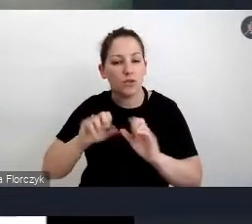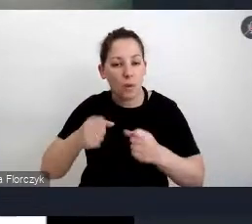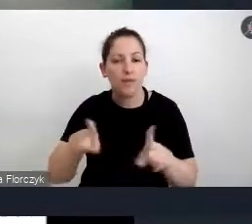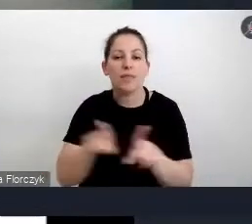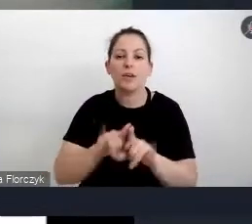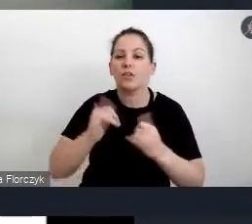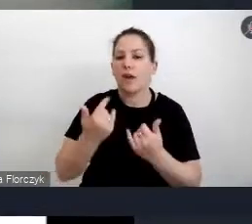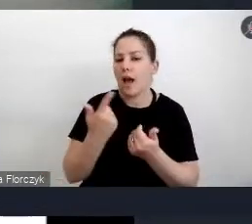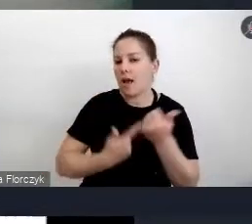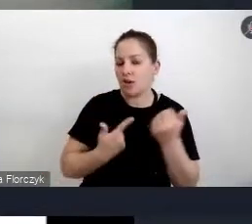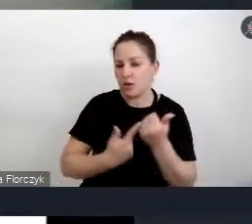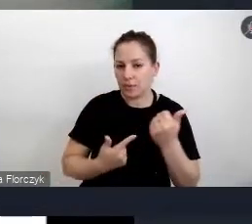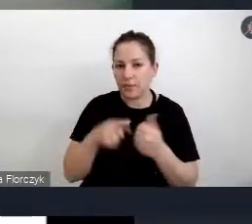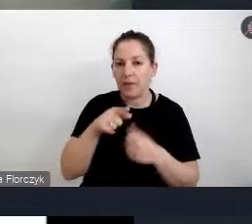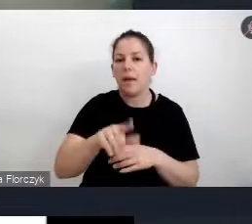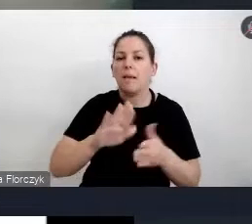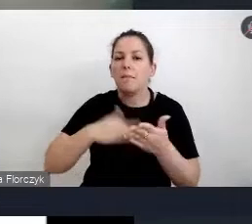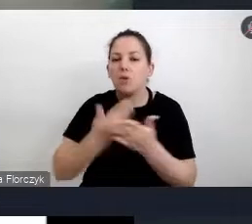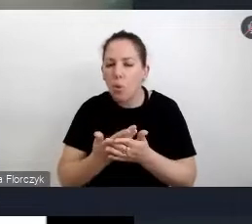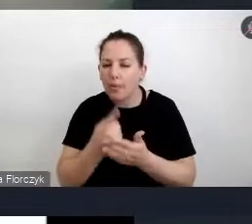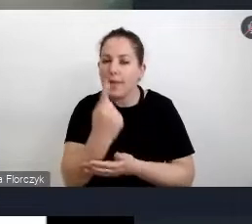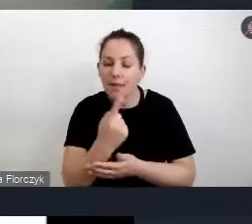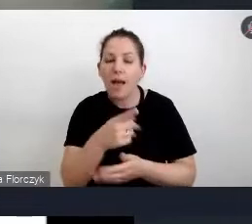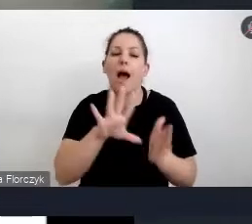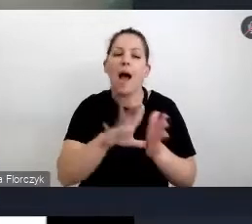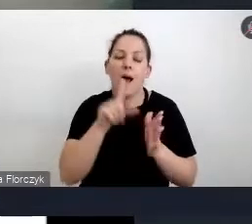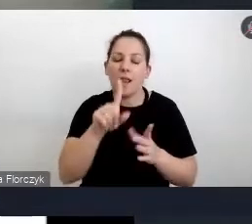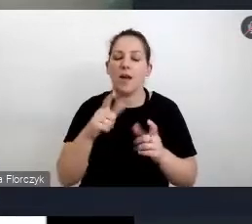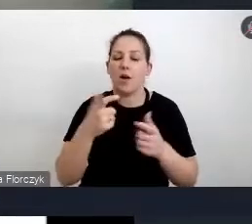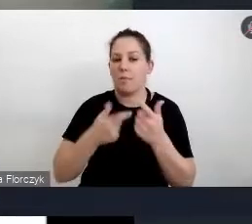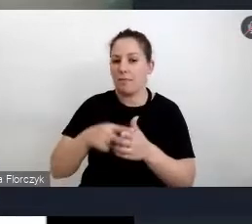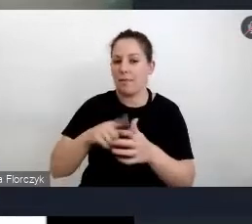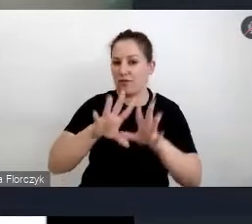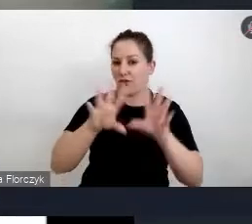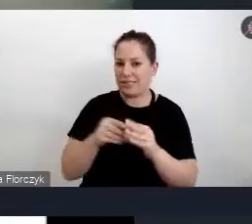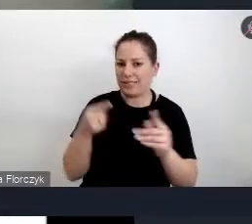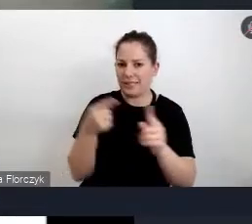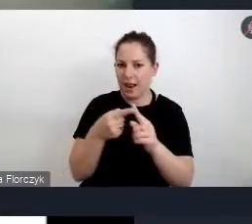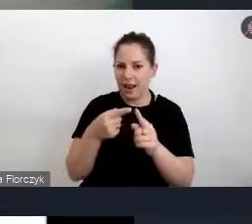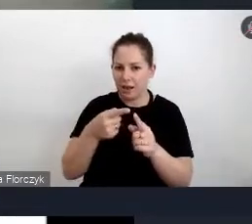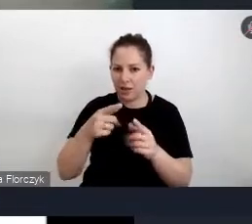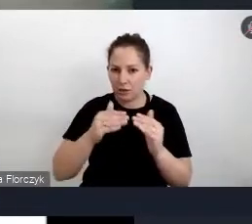To tylko jeden z przykładów, ale robimy to w odniesieniu do wszystkich Celów Zrównoważonego Rozwoju.